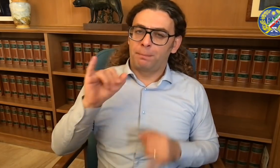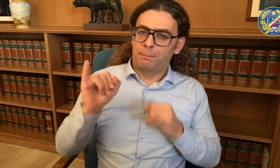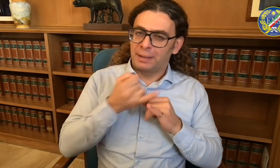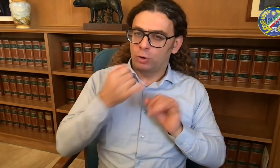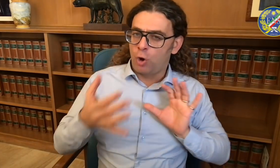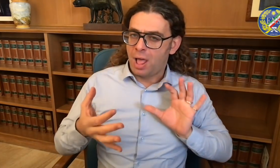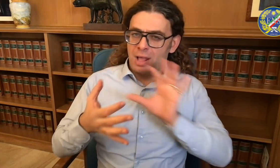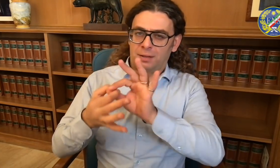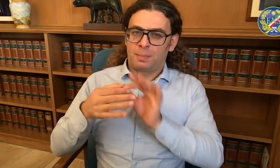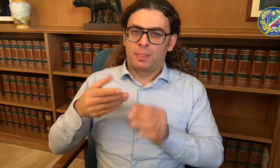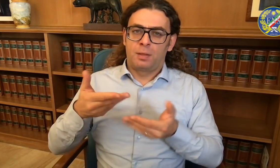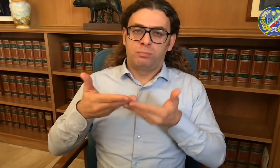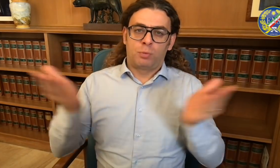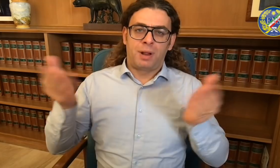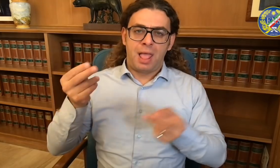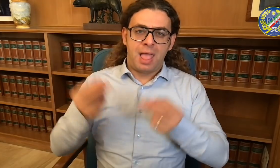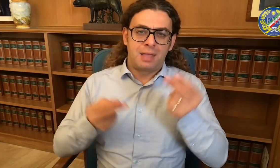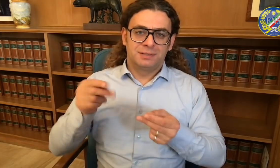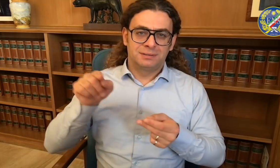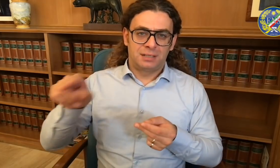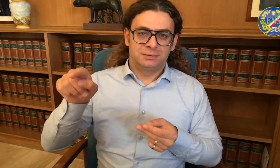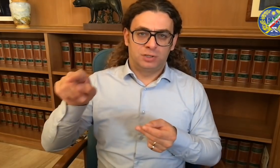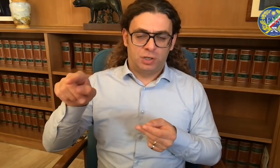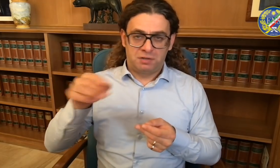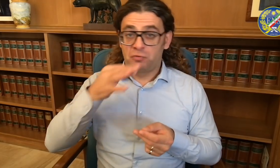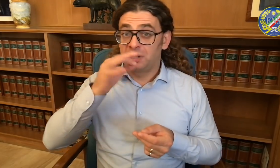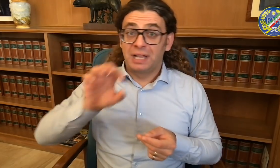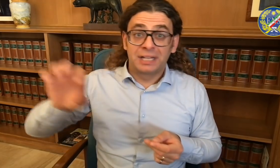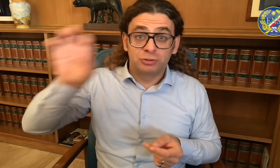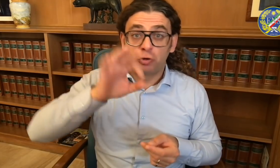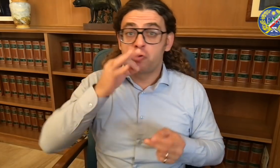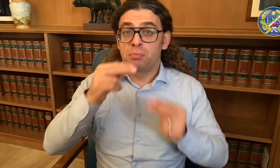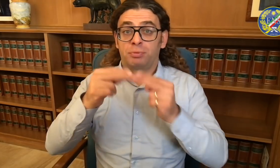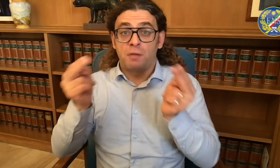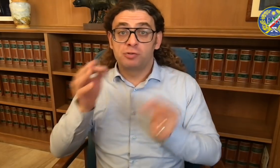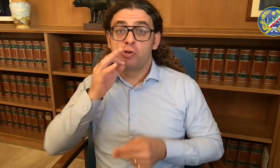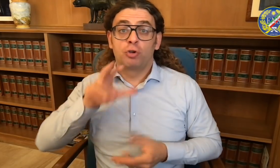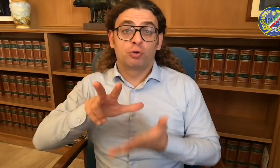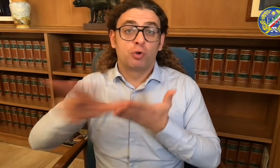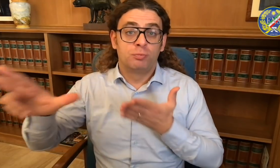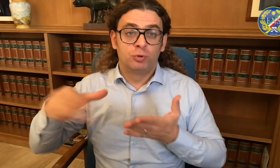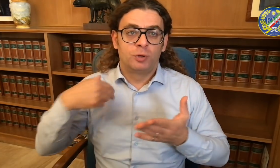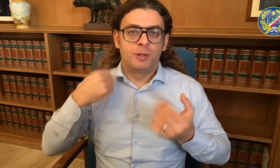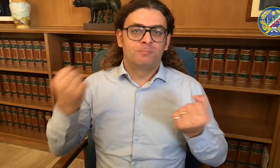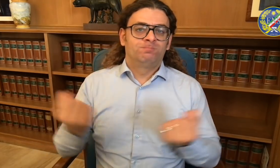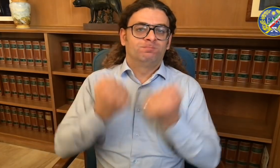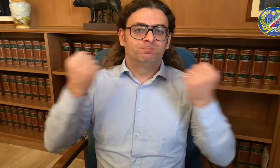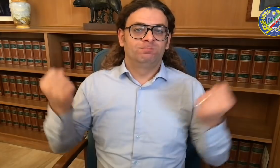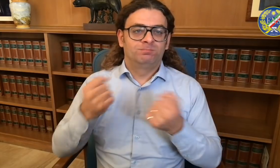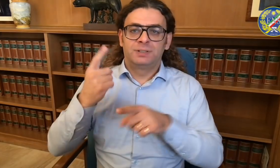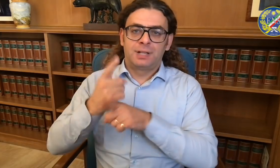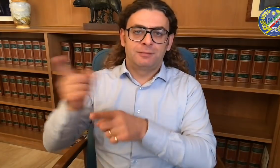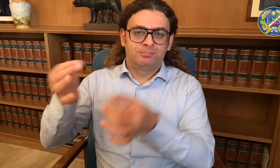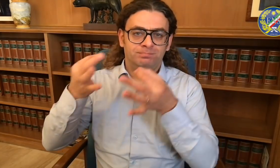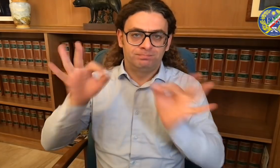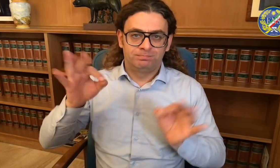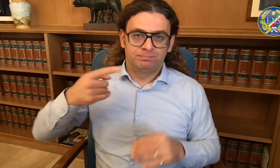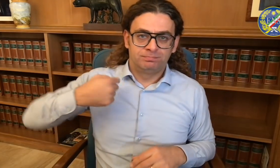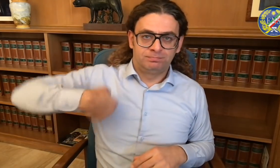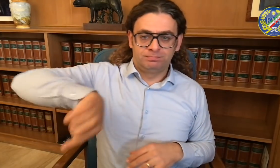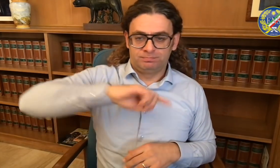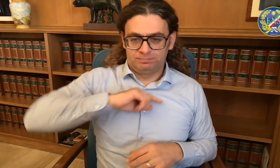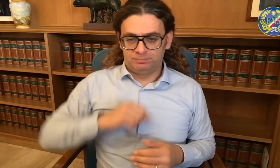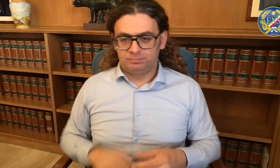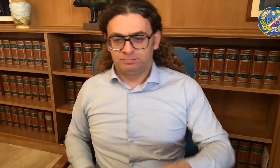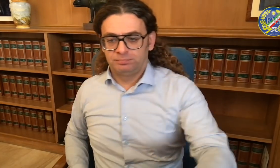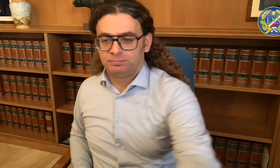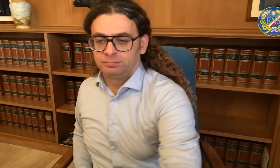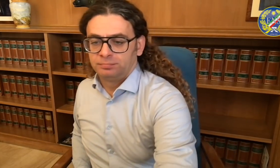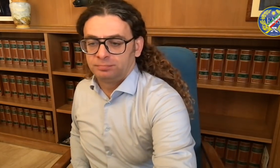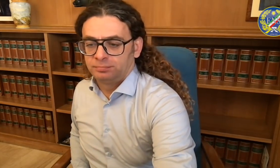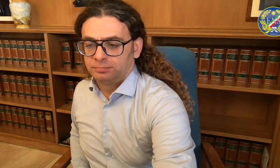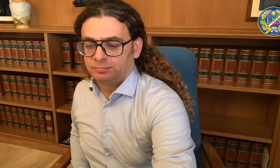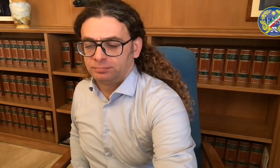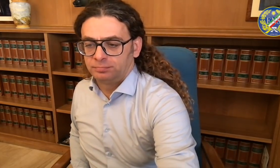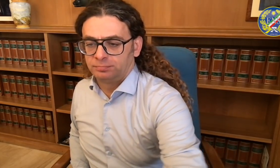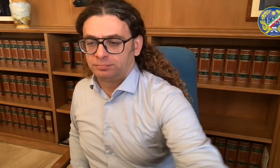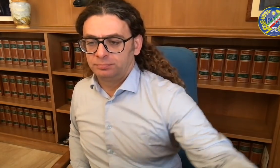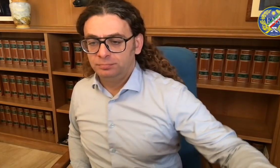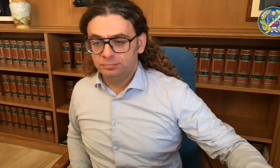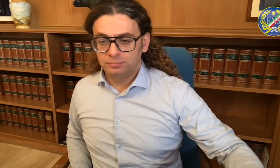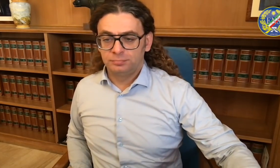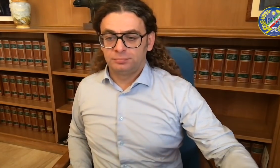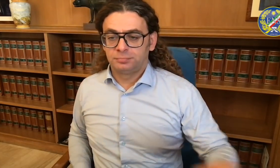Con particolare riferimento alla pubblica amministrazione, Regioni, Province o Comuni, che devono rendersi disponibili a sostenere campagne in nostro favore.